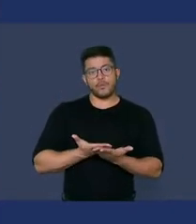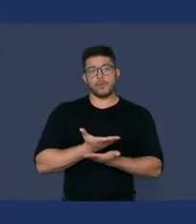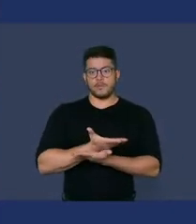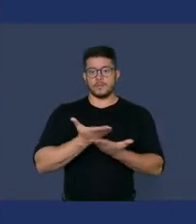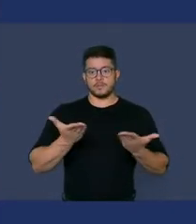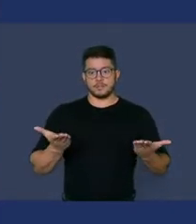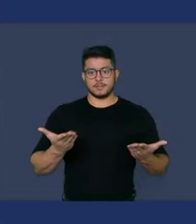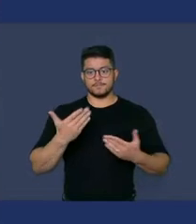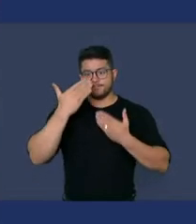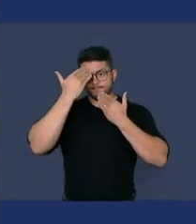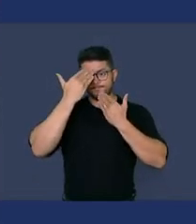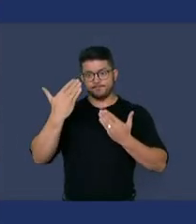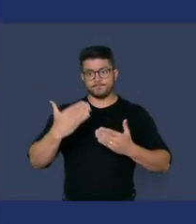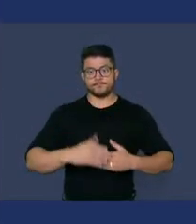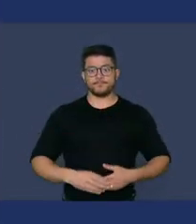DE CONFIAR E FICA DE BOM